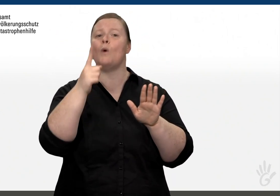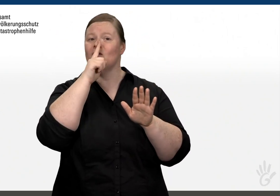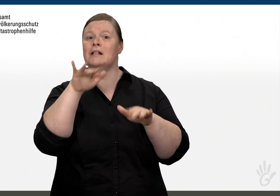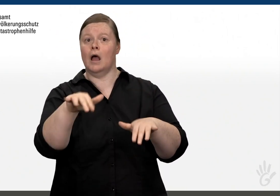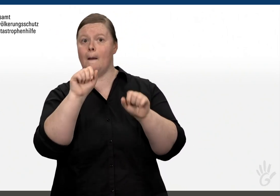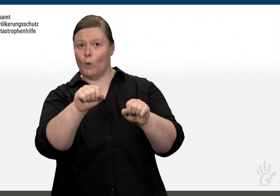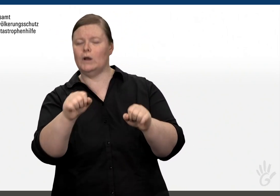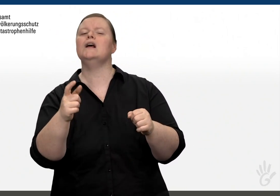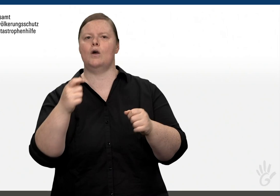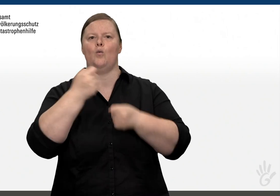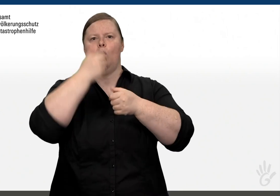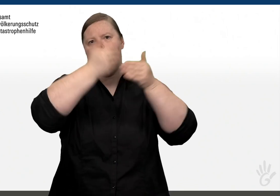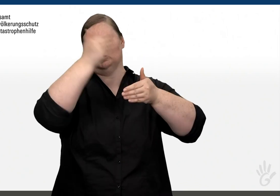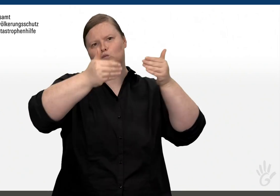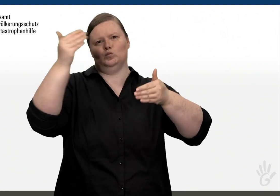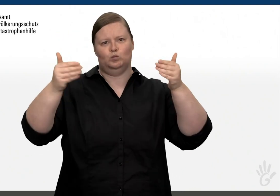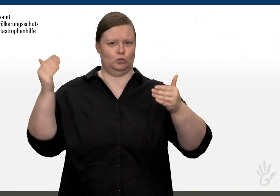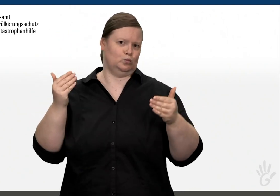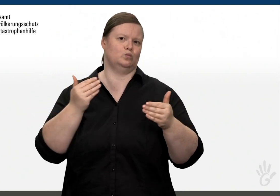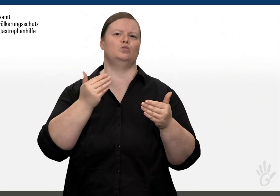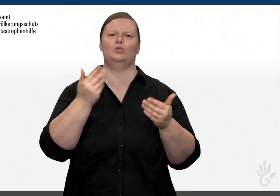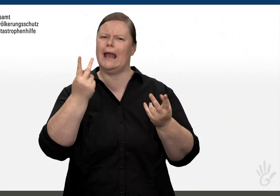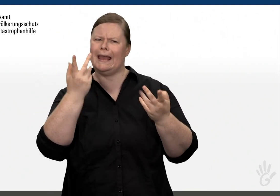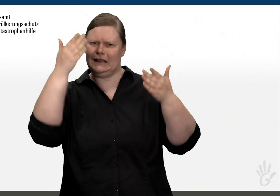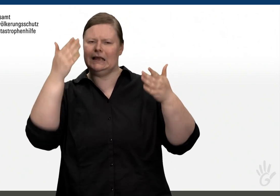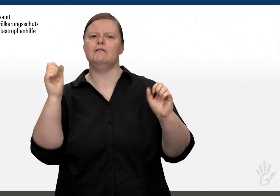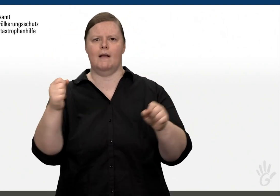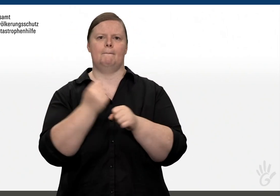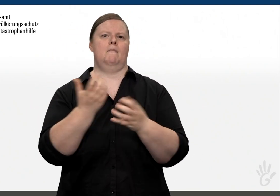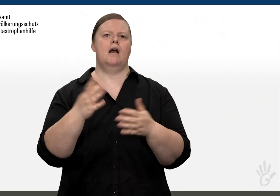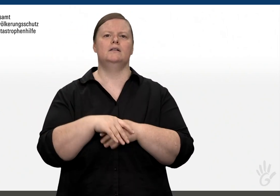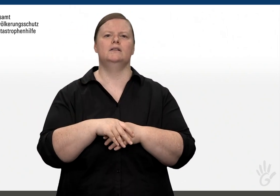und nach Möglichkeit auch Rollläden und ähnliches.